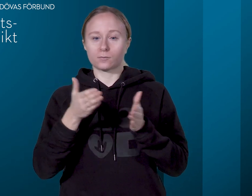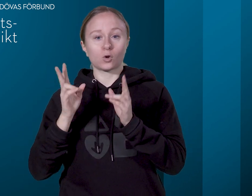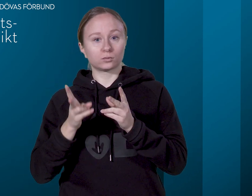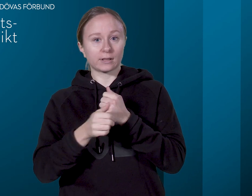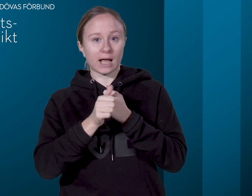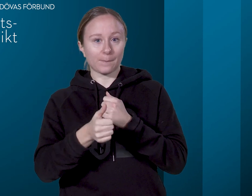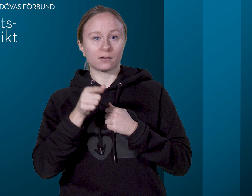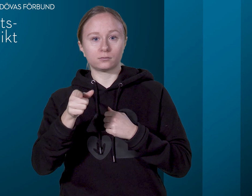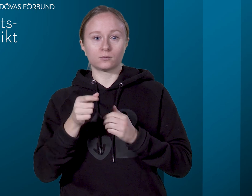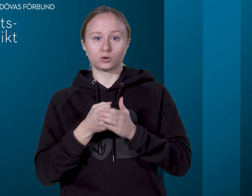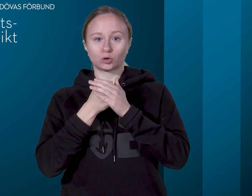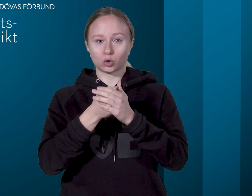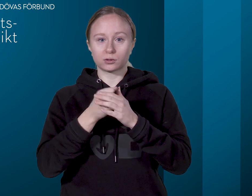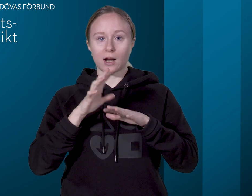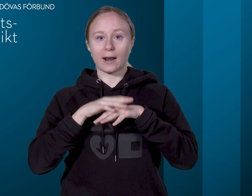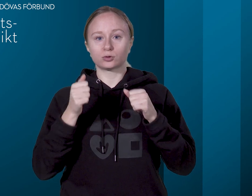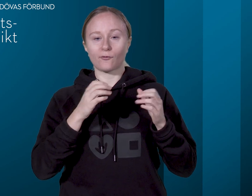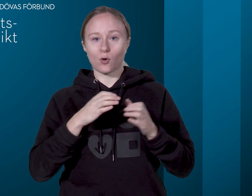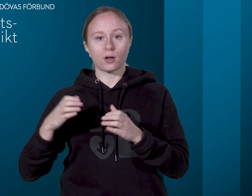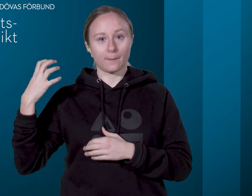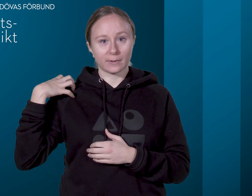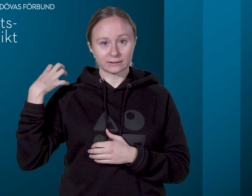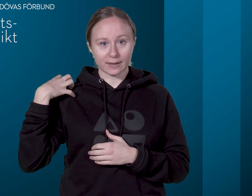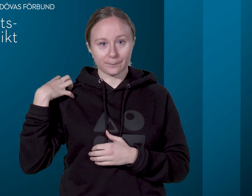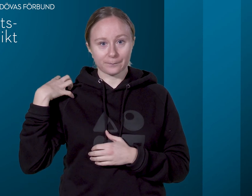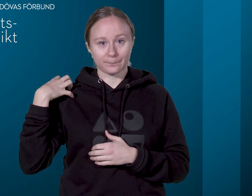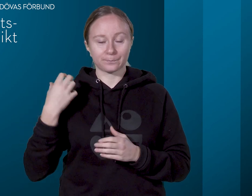samt en representanter från social- och hälsovårdsministeriet.